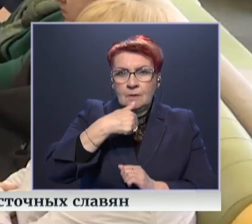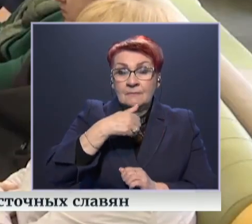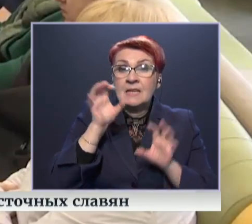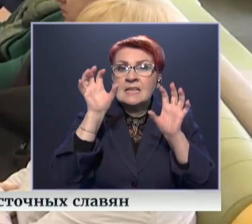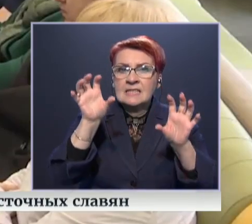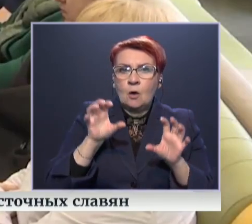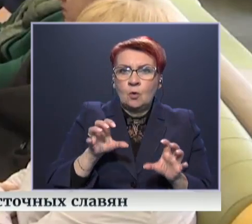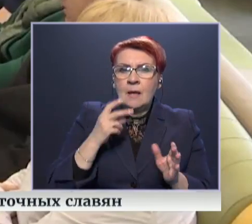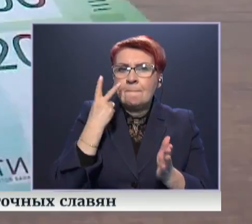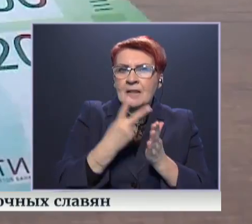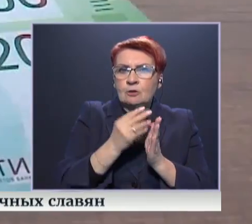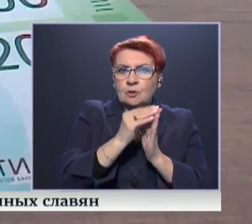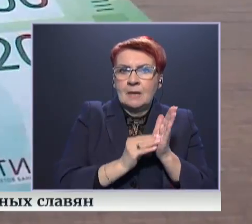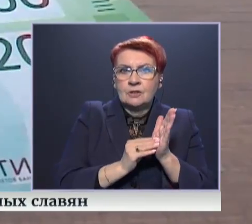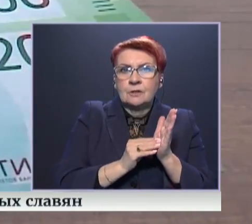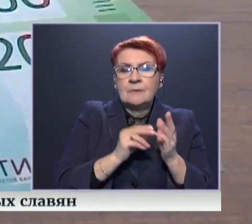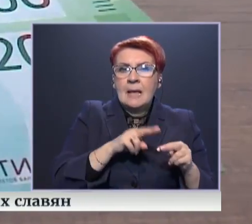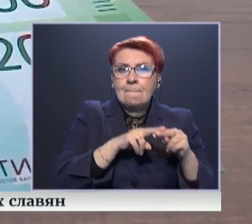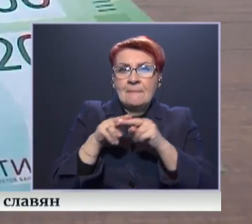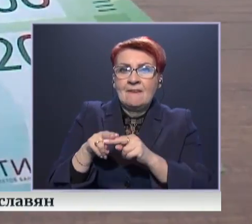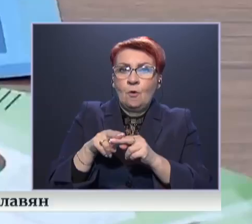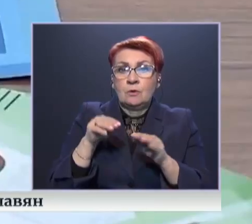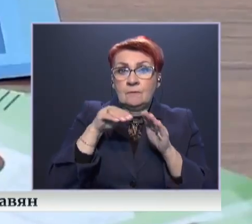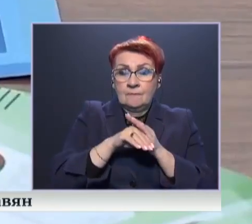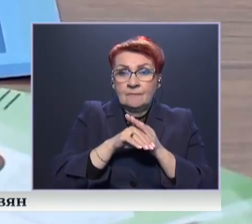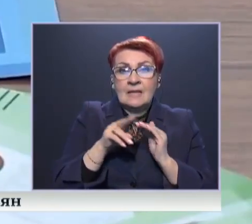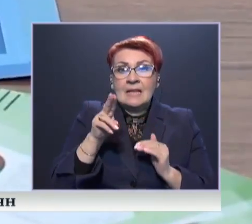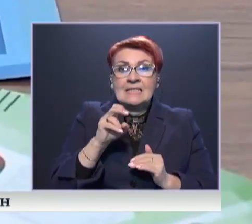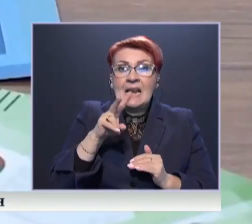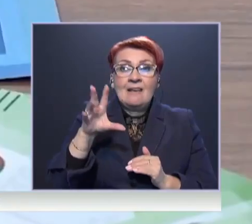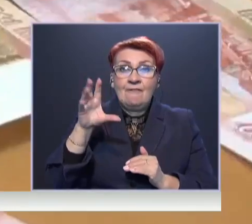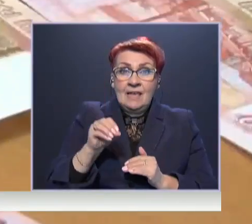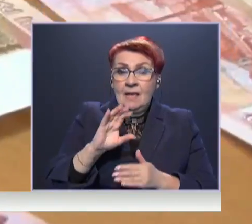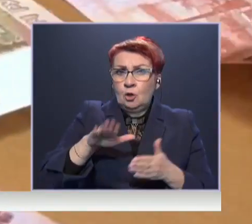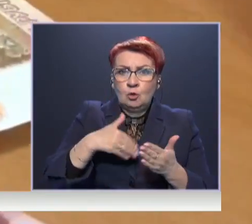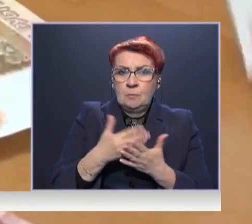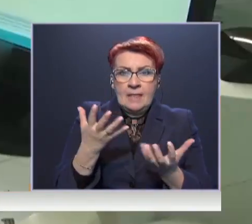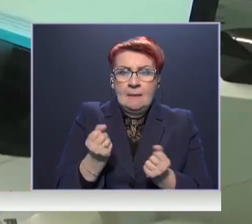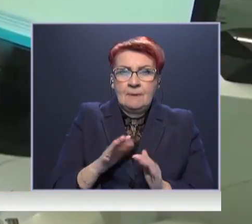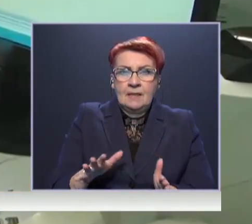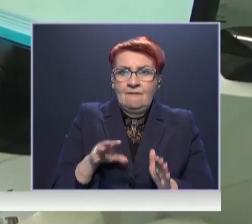предусматривающие перевод этих вкладов целевые долговые обязательства до сих пор не приняты и за их отсутствие